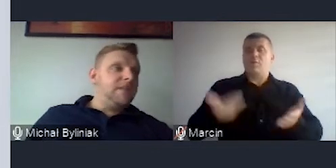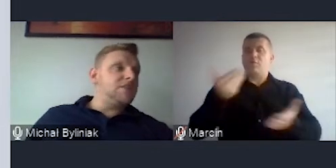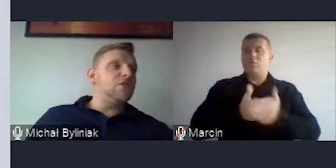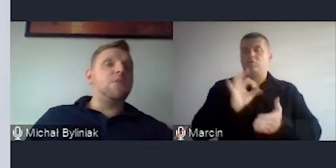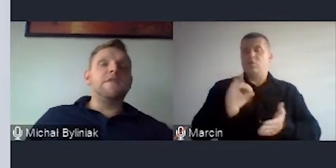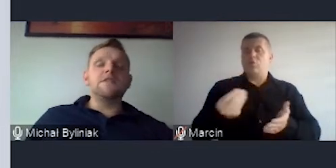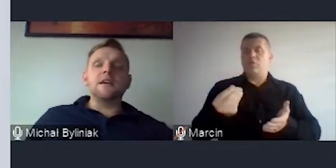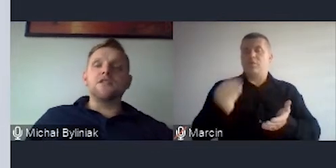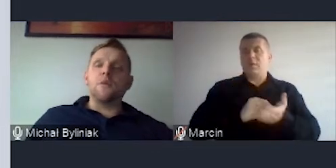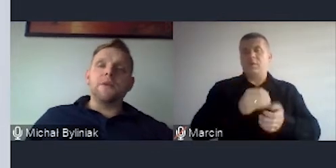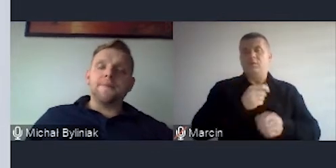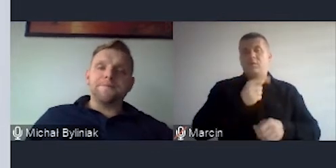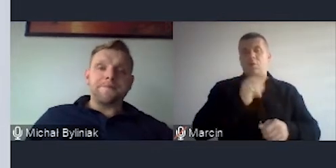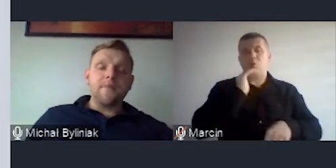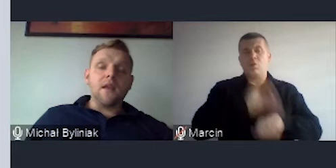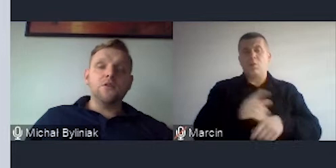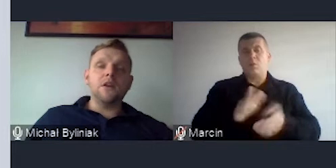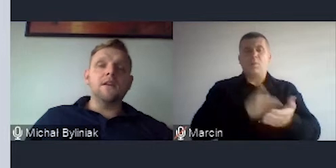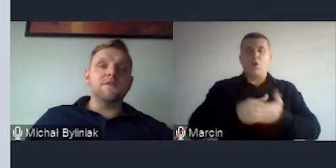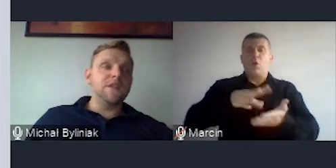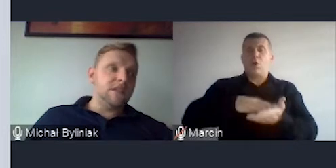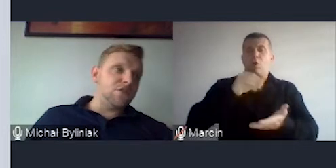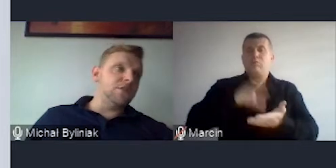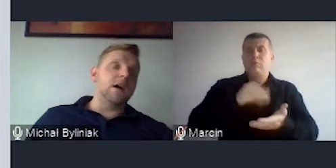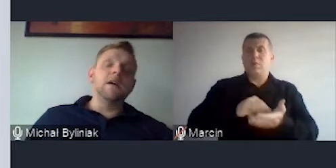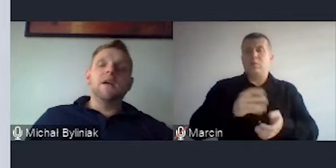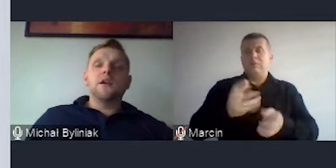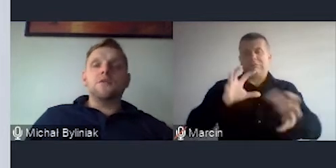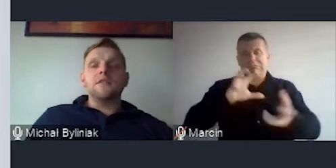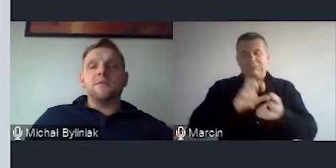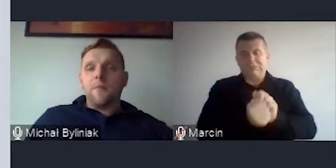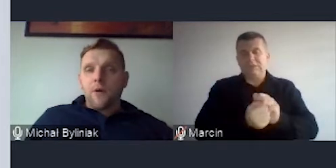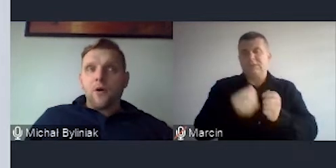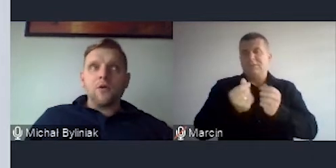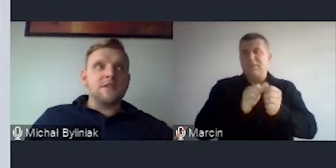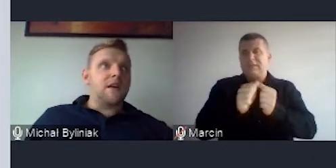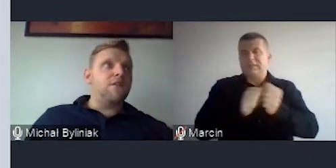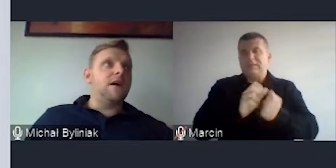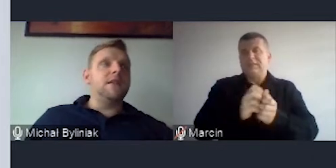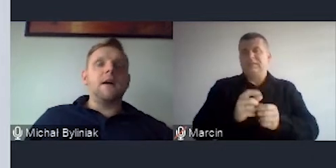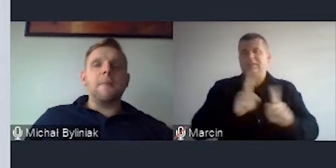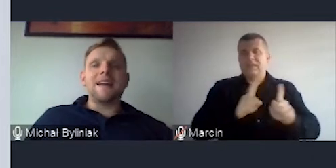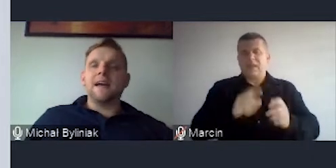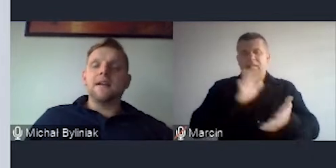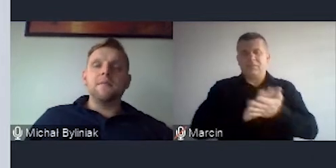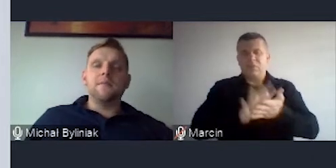Jeżeli umowa to jest jakaś kopia, która jest wygnieciona, która jest poznakowana markerem,